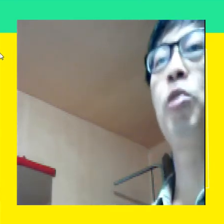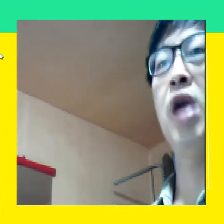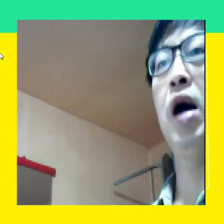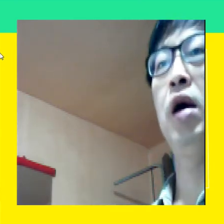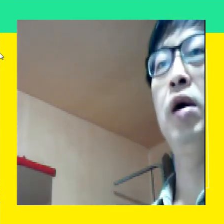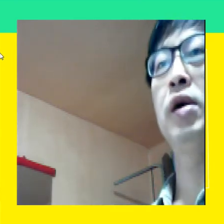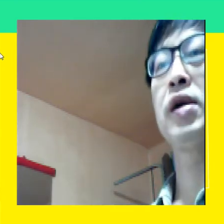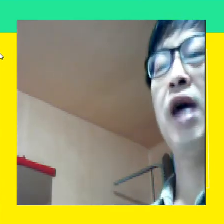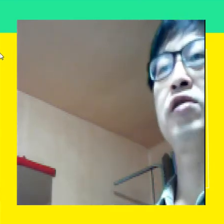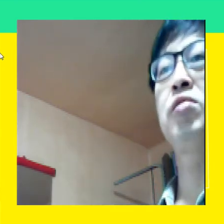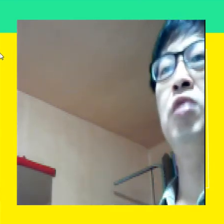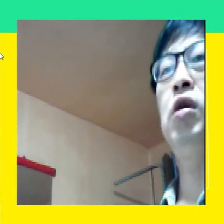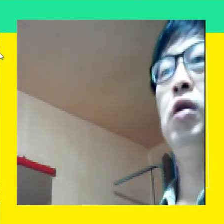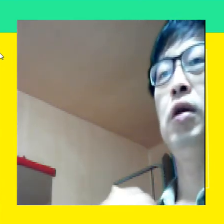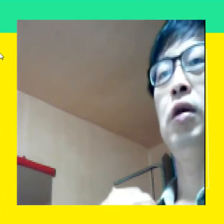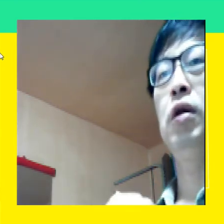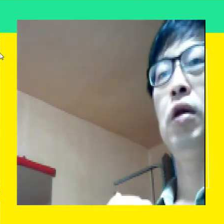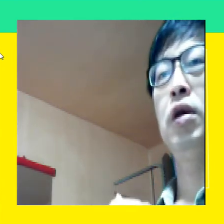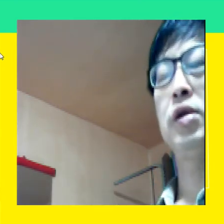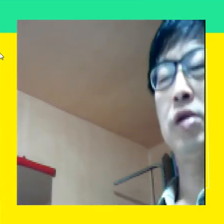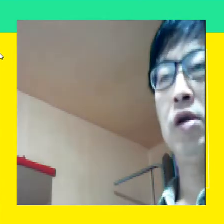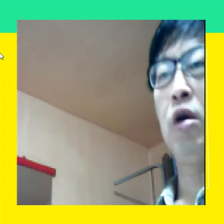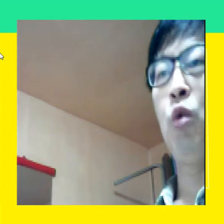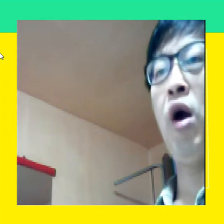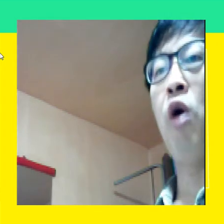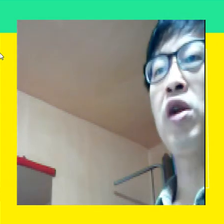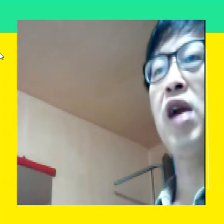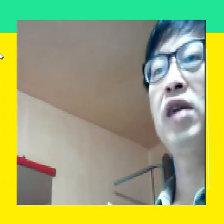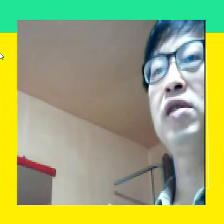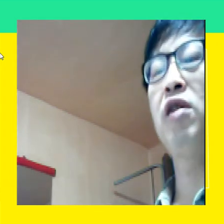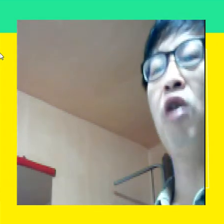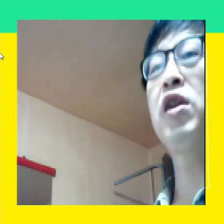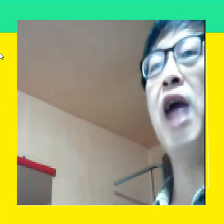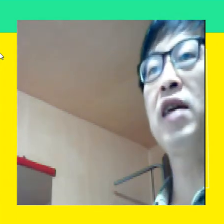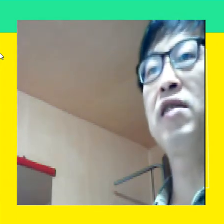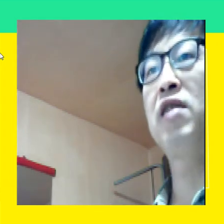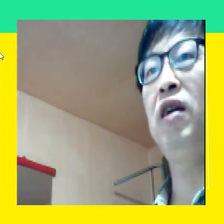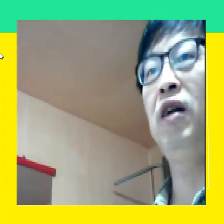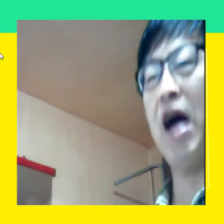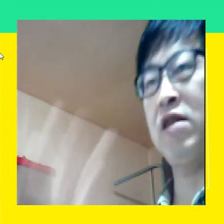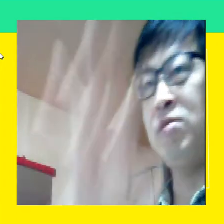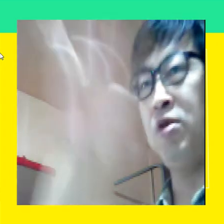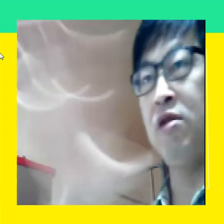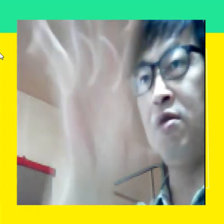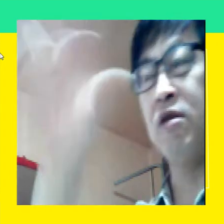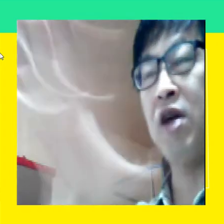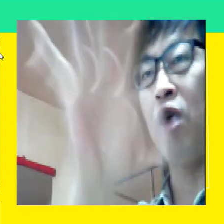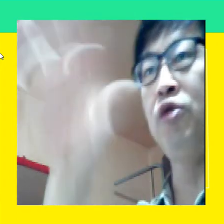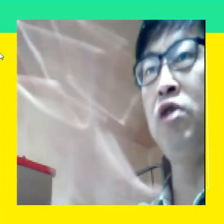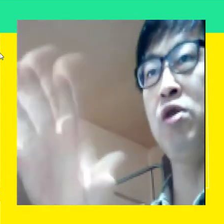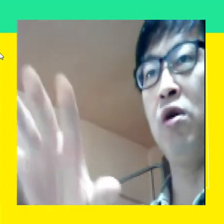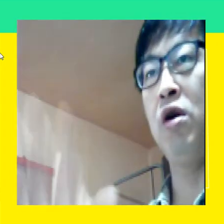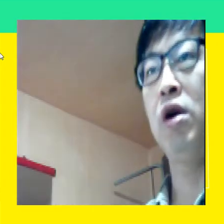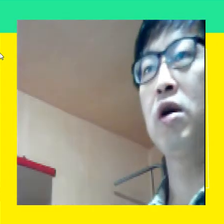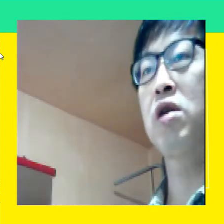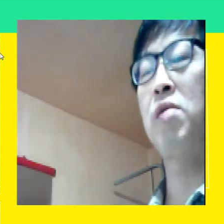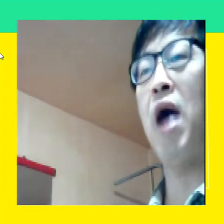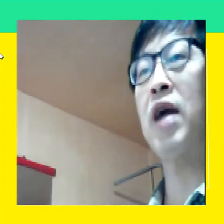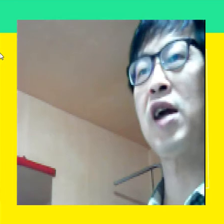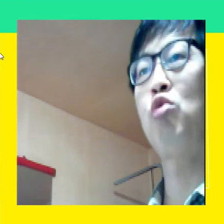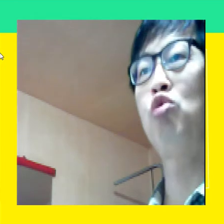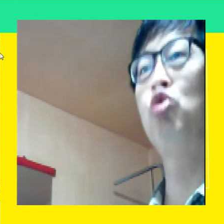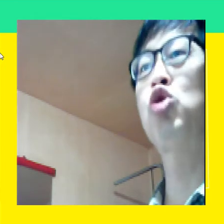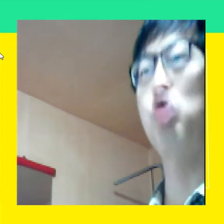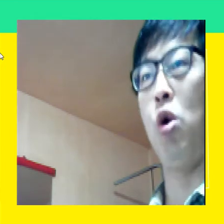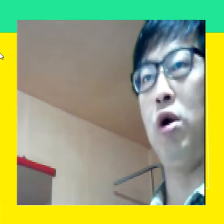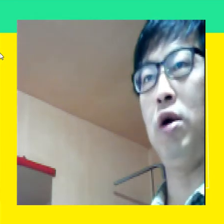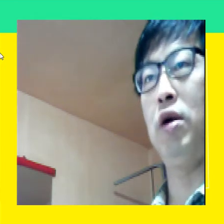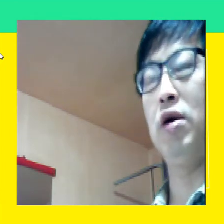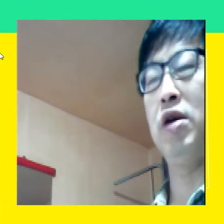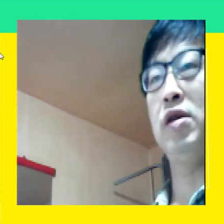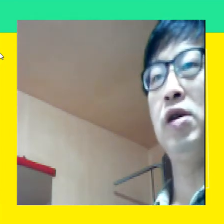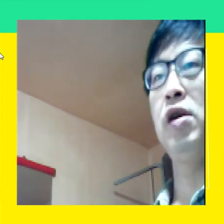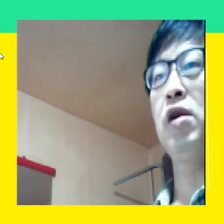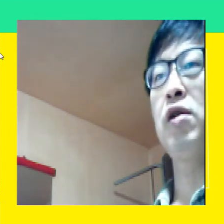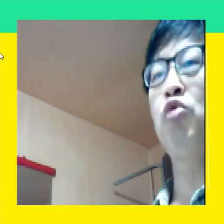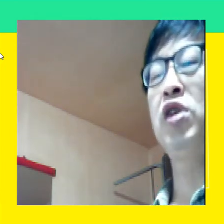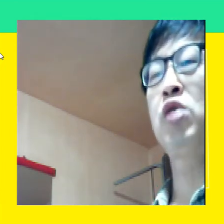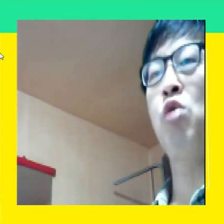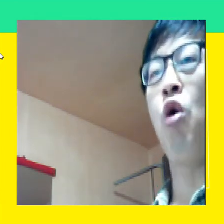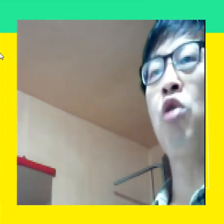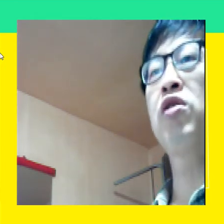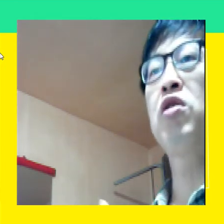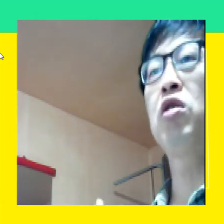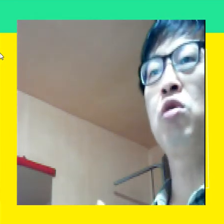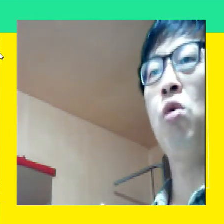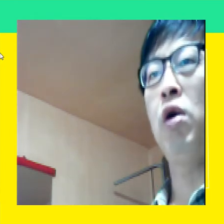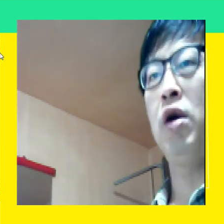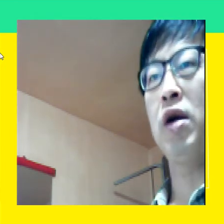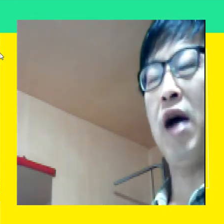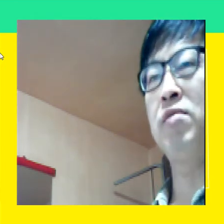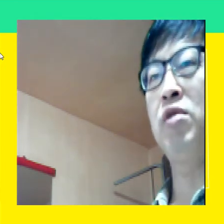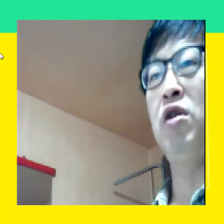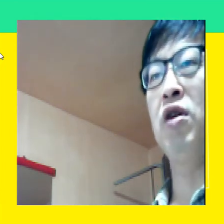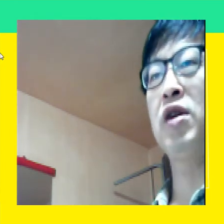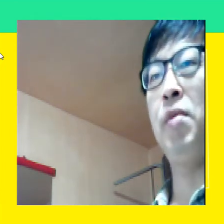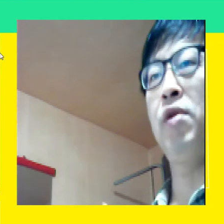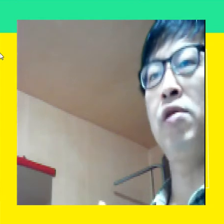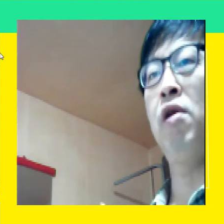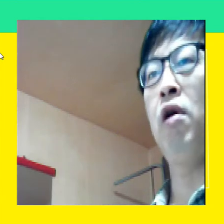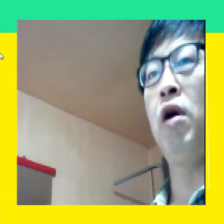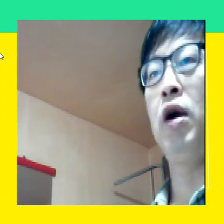'즐겁다'는 아기들 가슴을 쓸 듯이...